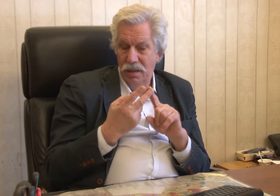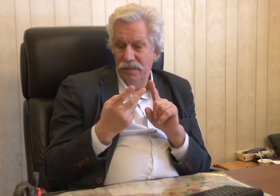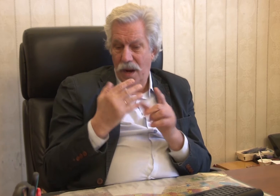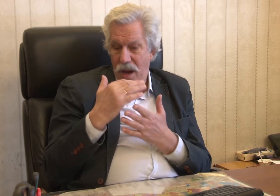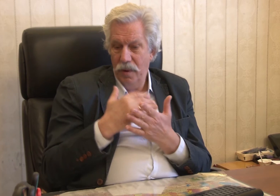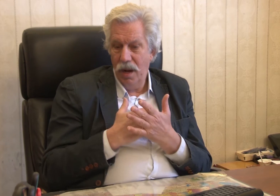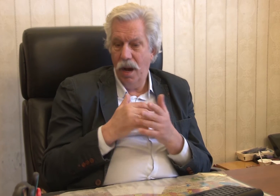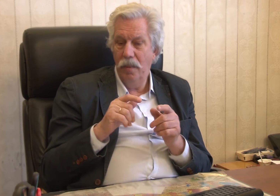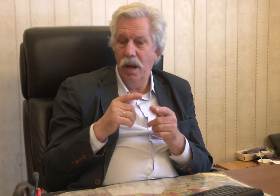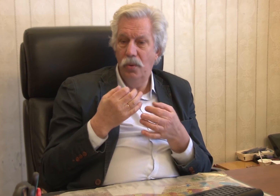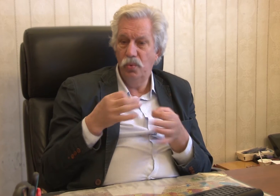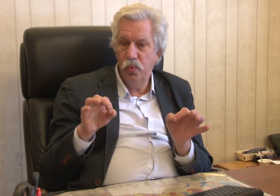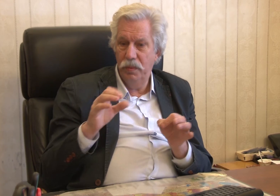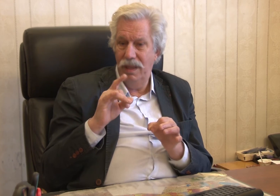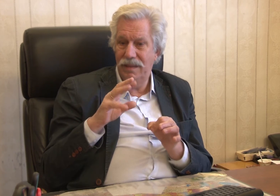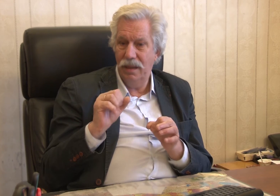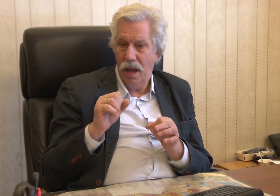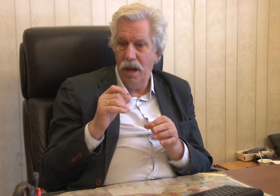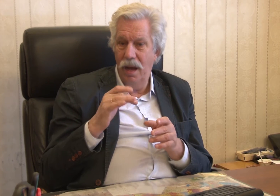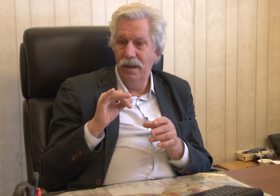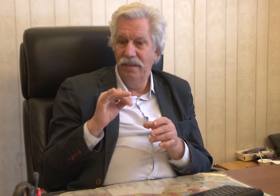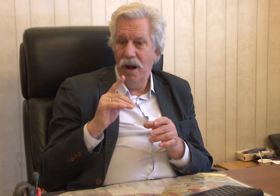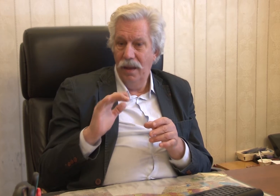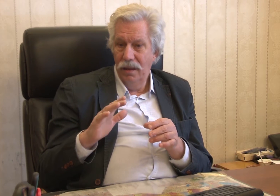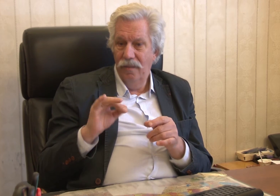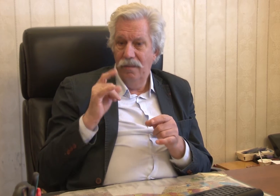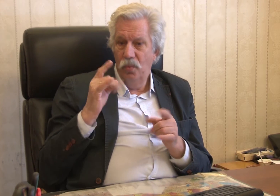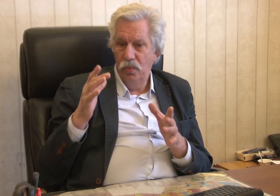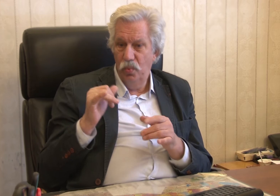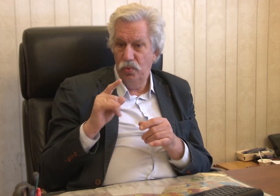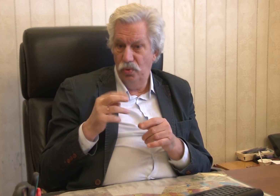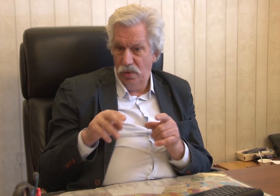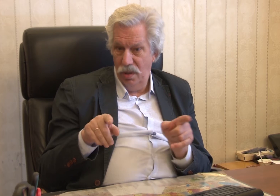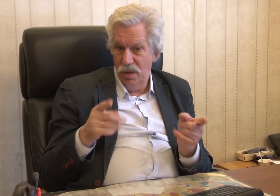а вторая программа называется «Доступная среда для инвалидов в культурных учреждениях».